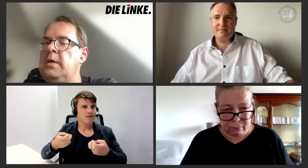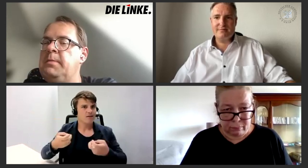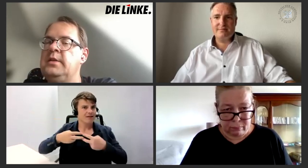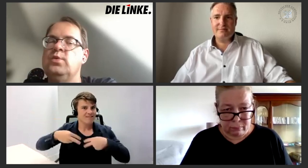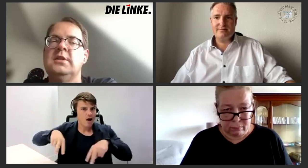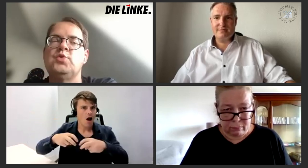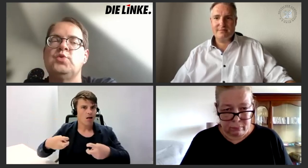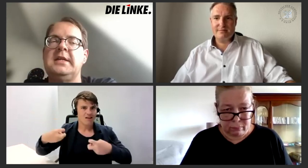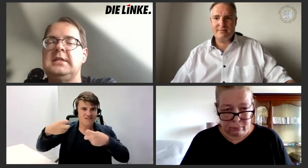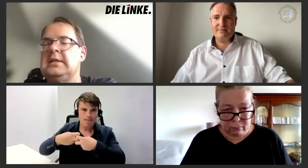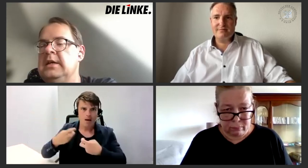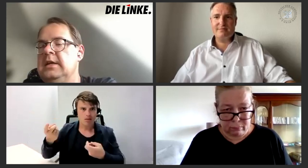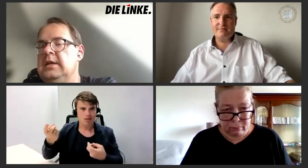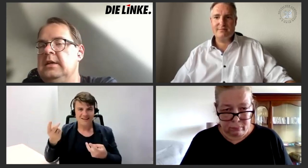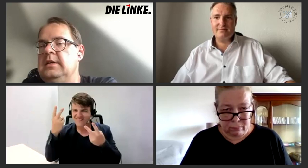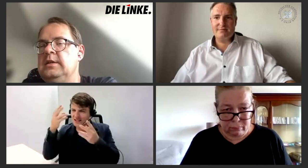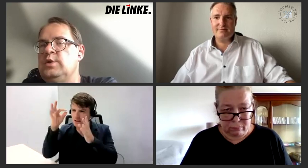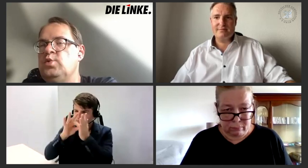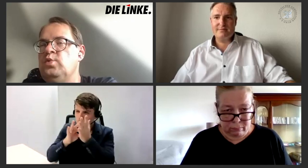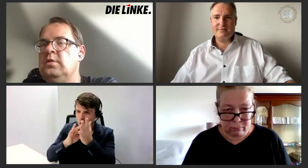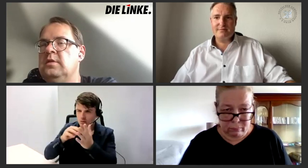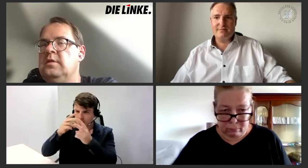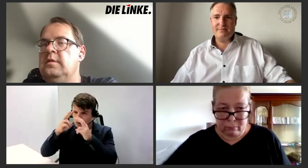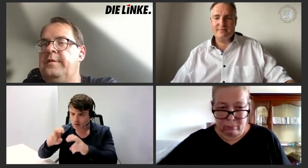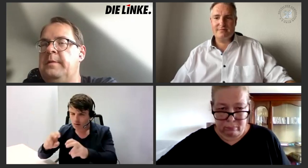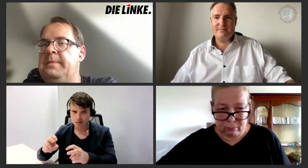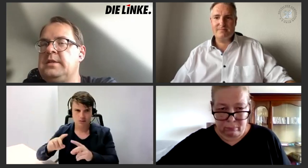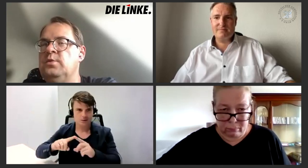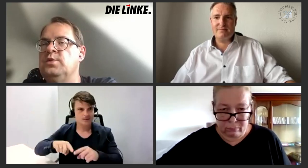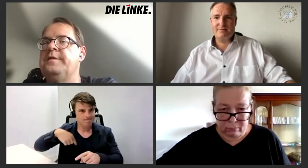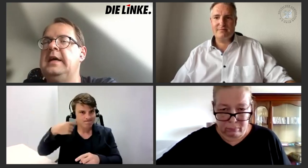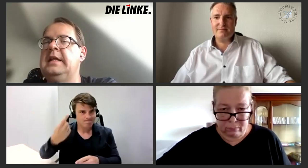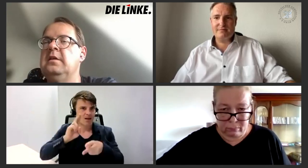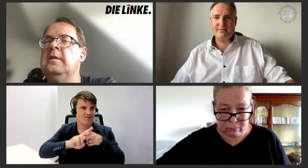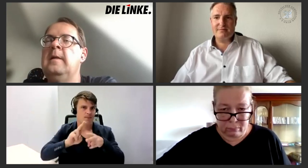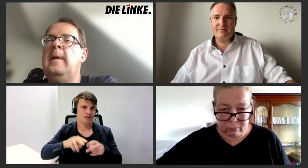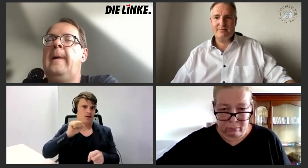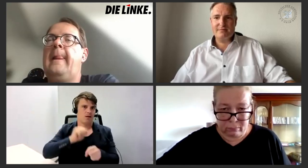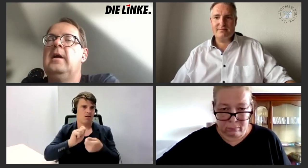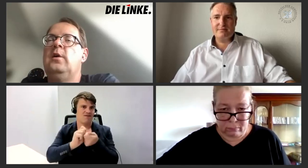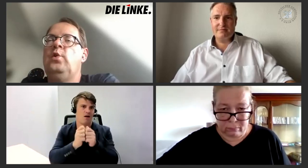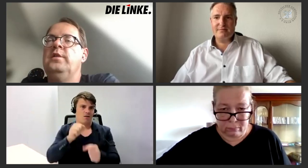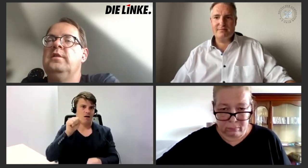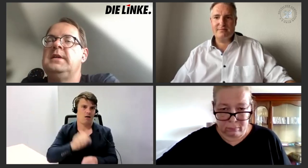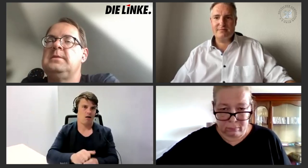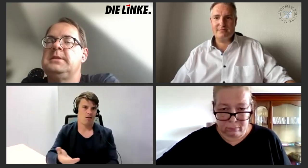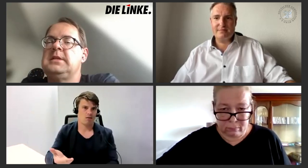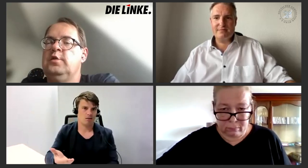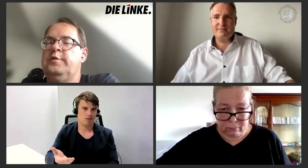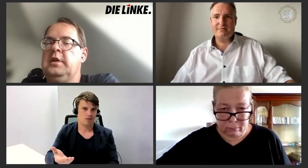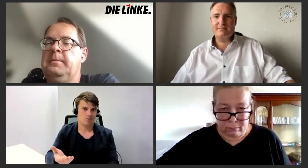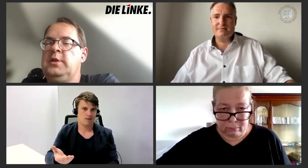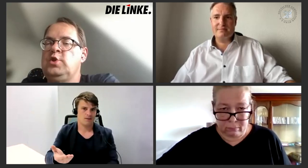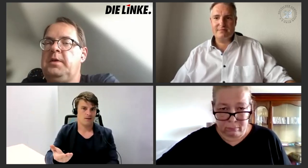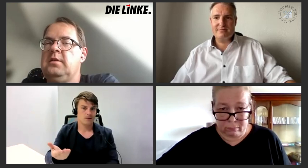Knackpunkte herauszuarbeiten und entsprechend zu verbessern und zu verändern.